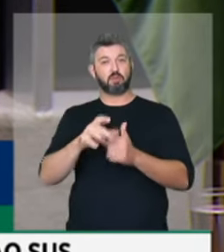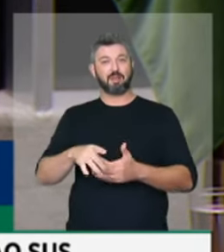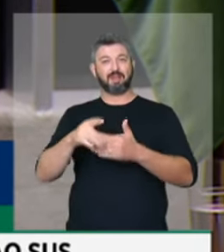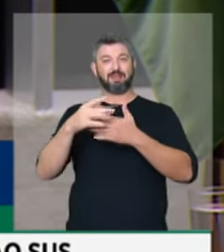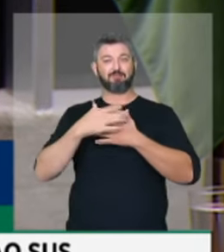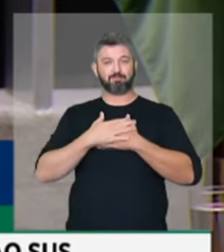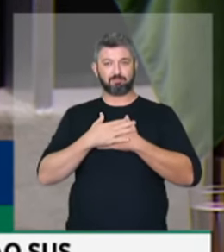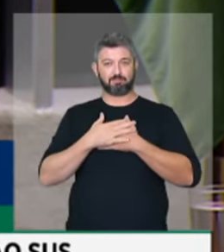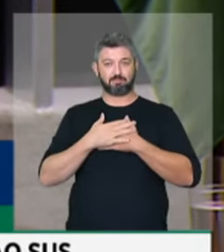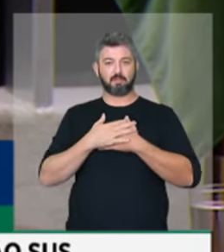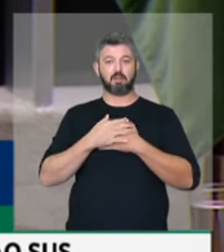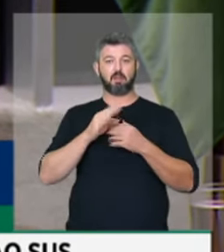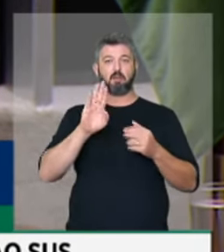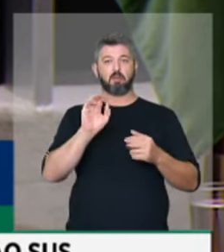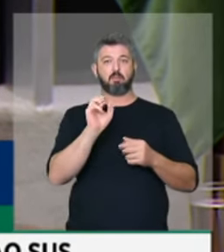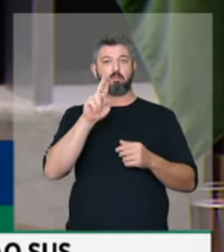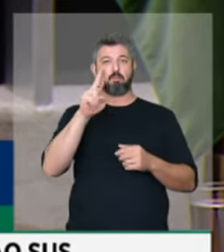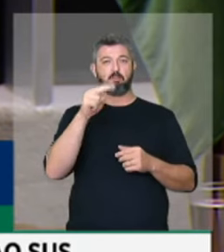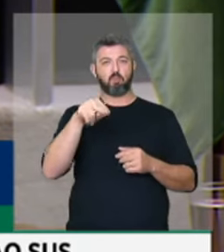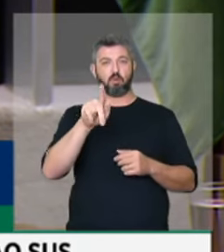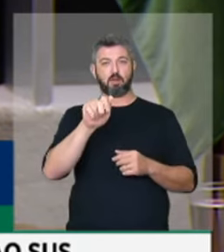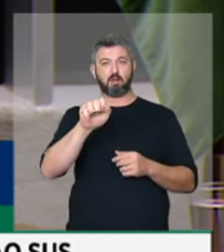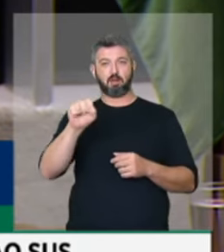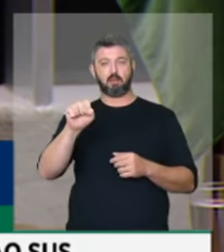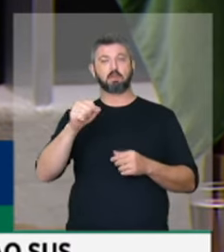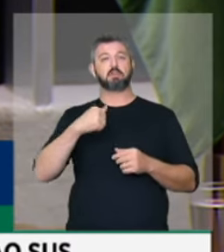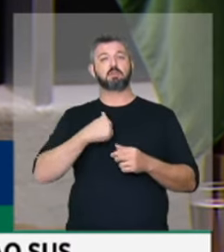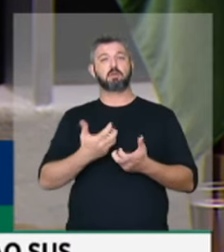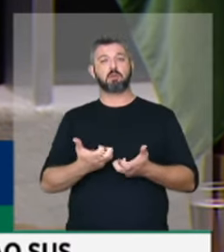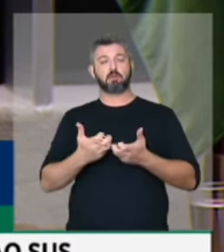QUERO TRANSMITIR OS NOSSOS PROFUNDOS SENTIMENTOS E DIZER QUE AROLDO LIMA PASSA PARA A